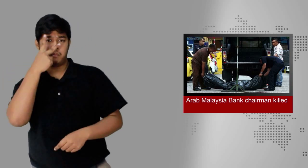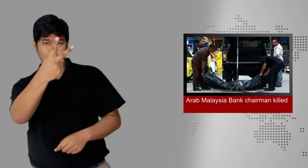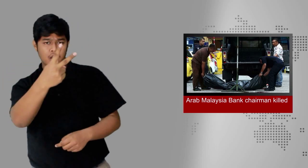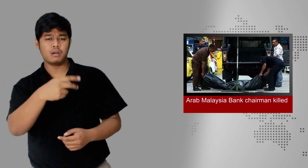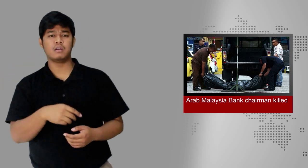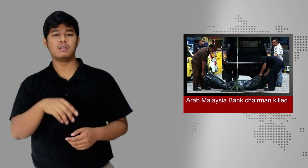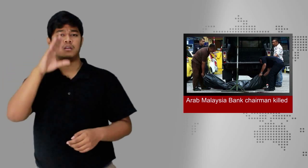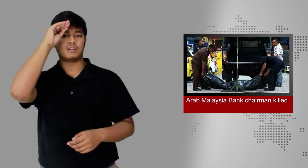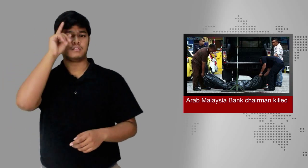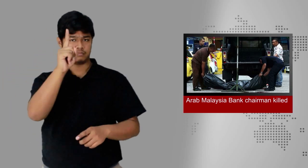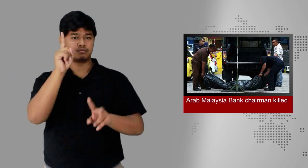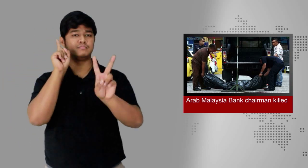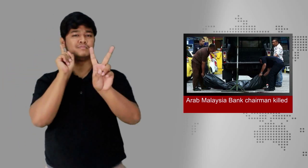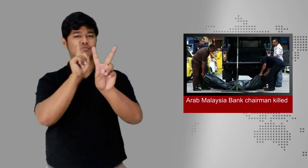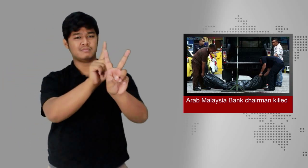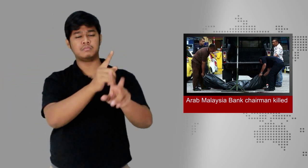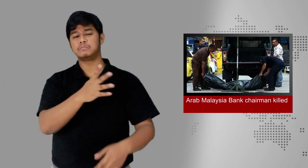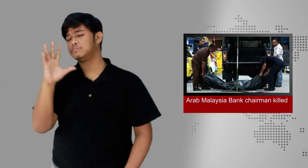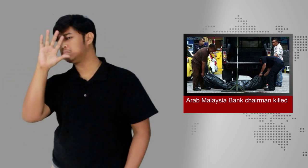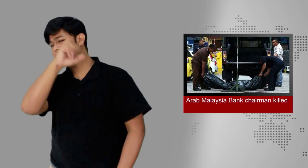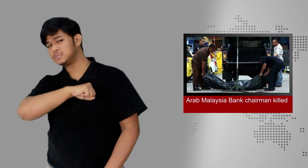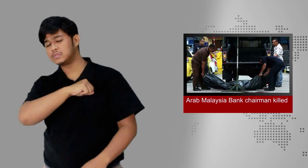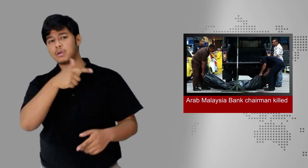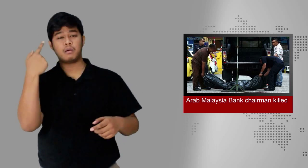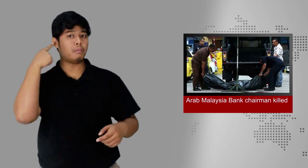..beliau menampak lelaki menghimpiri mereka sebelum tembakan terjadi.